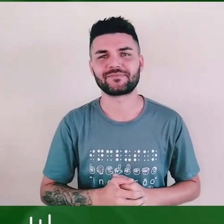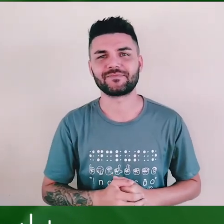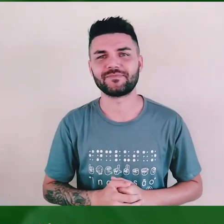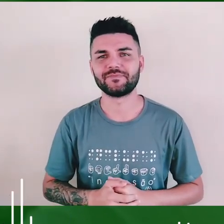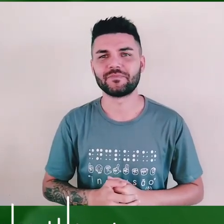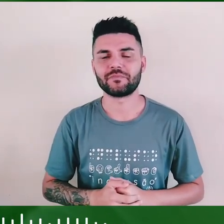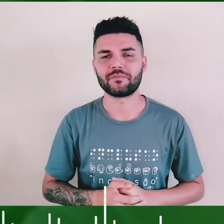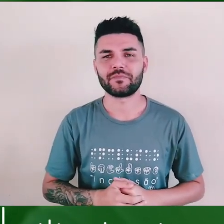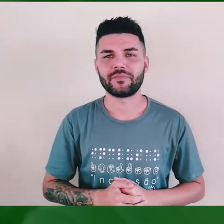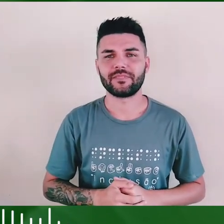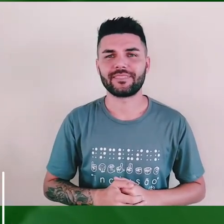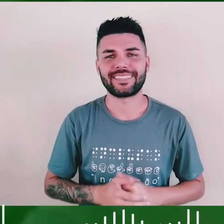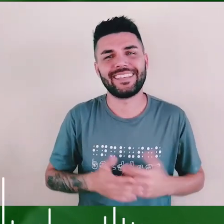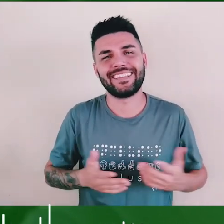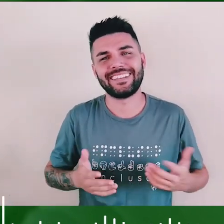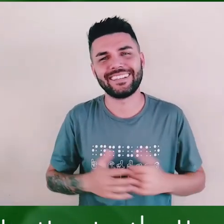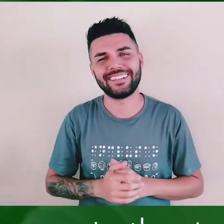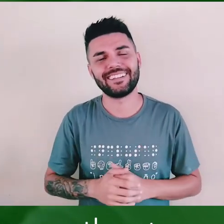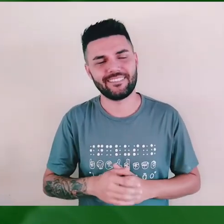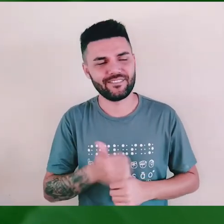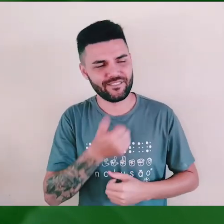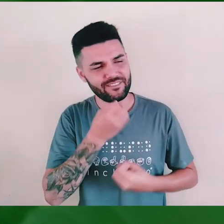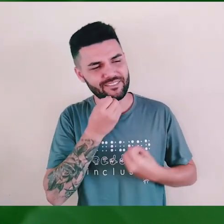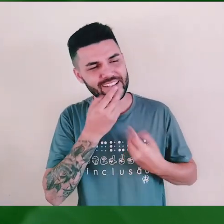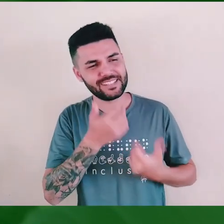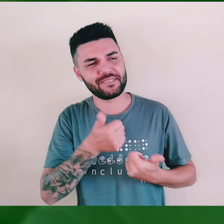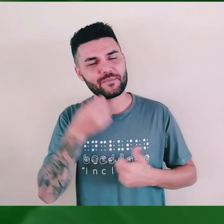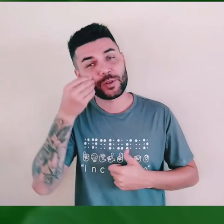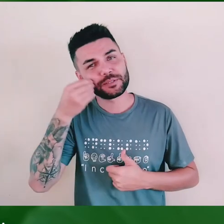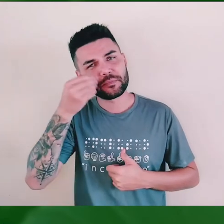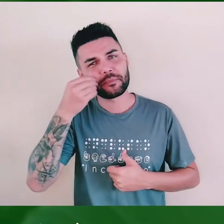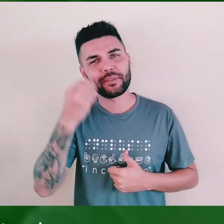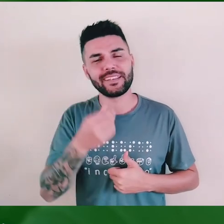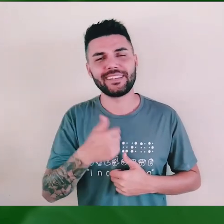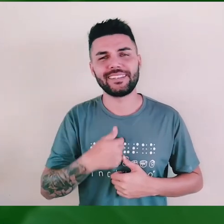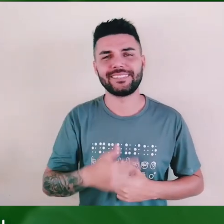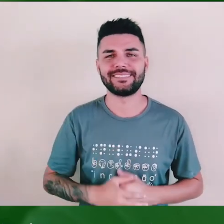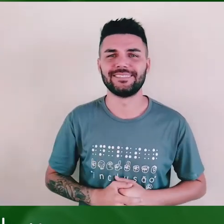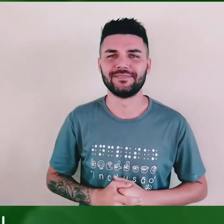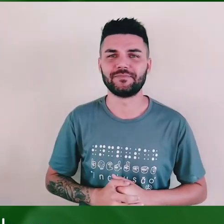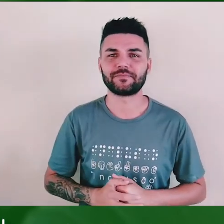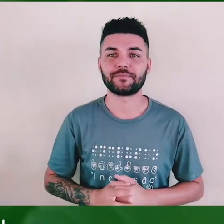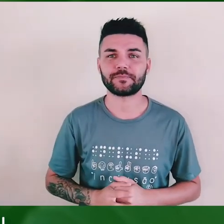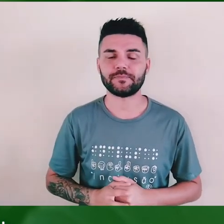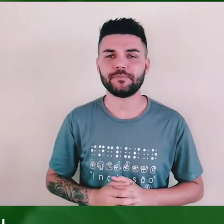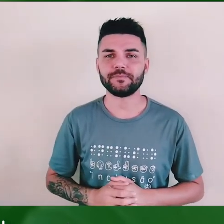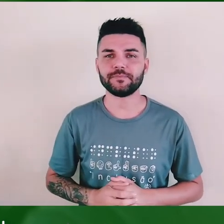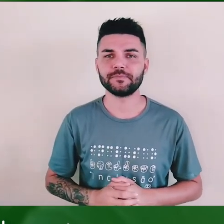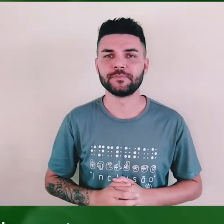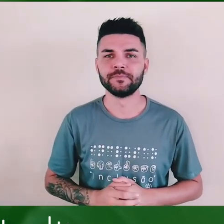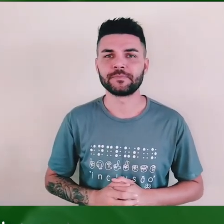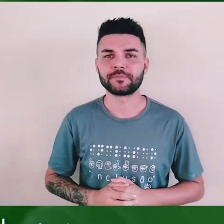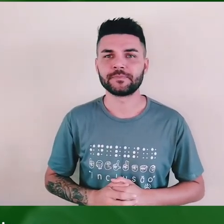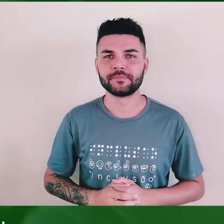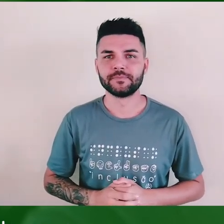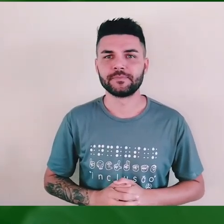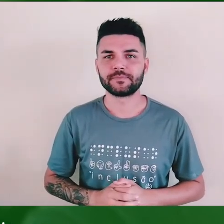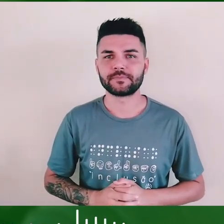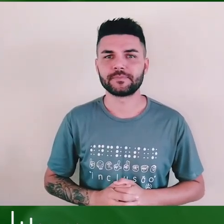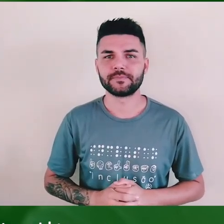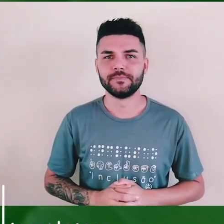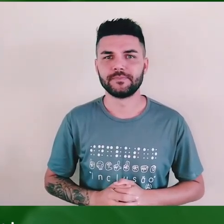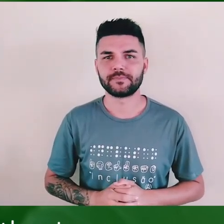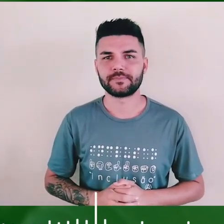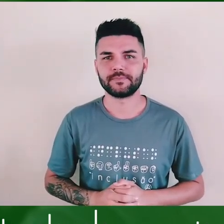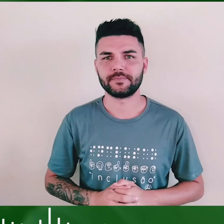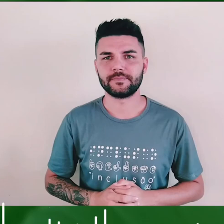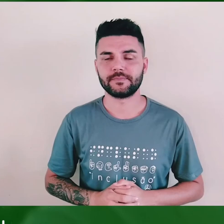nem estrutura para isso. (Risos) . Música de encerramento. Gabriel: É isso aí pessoal,